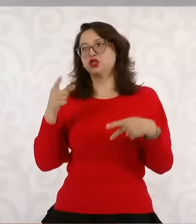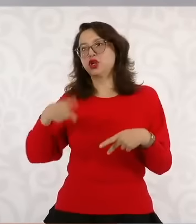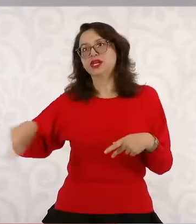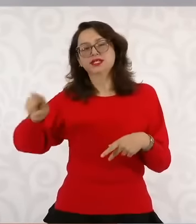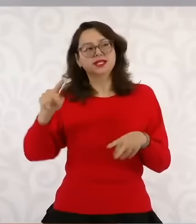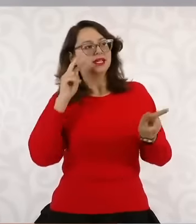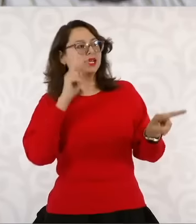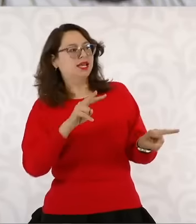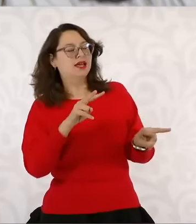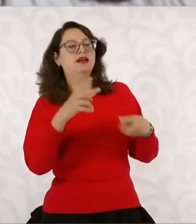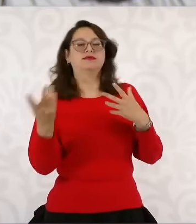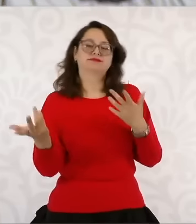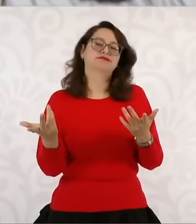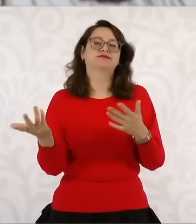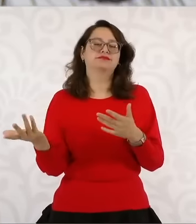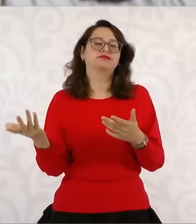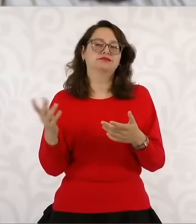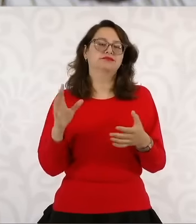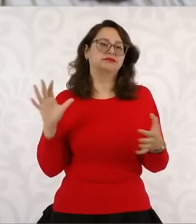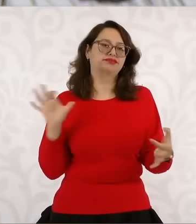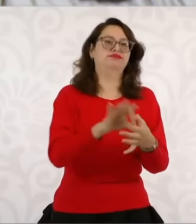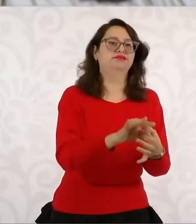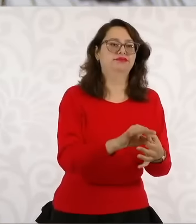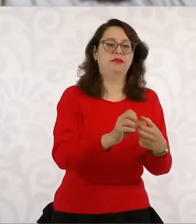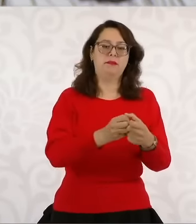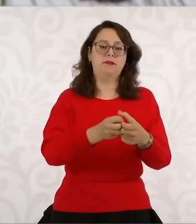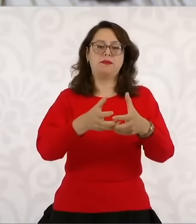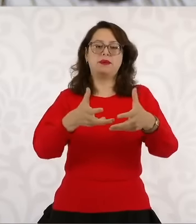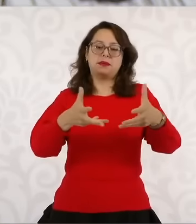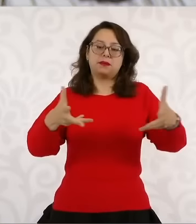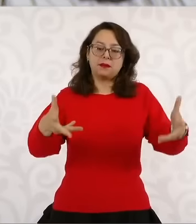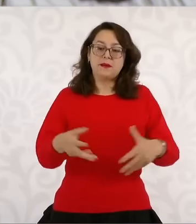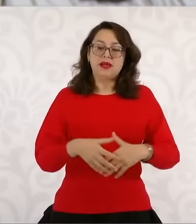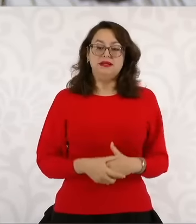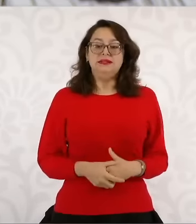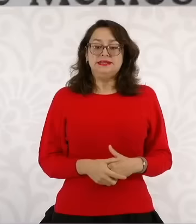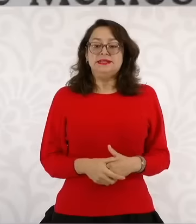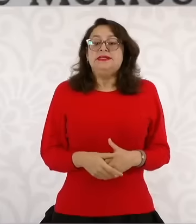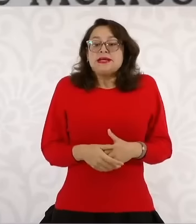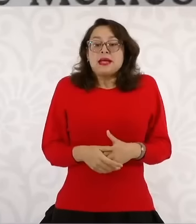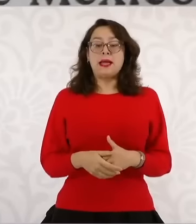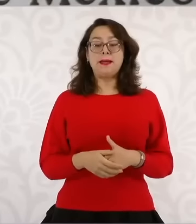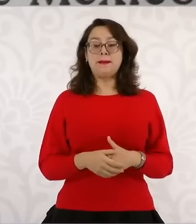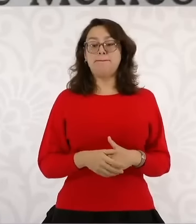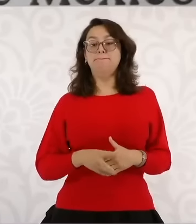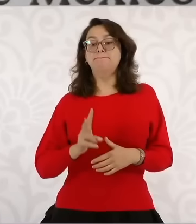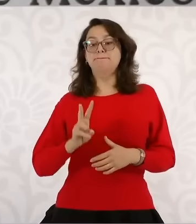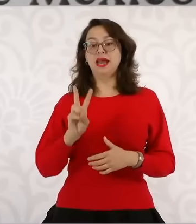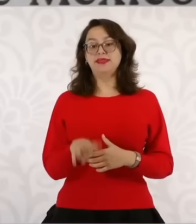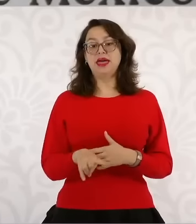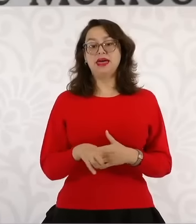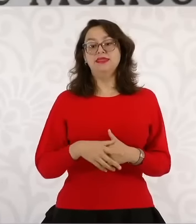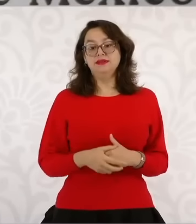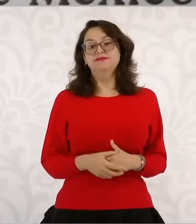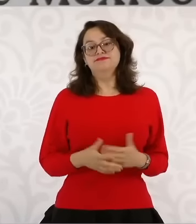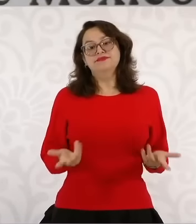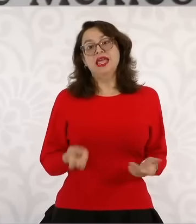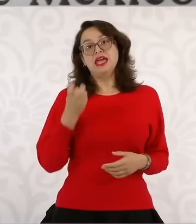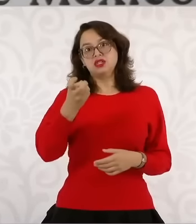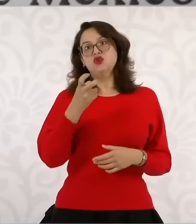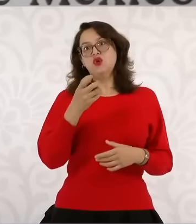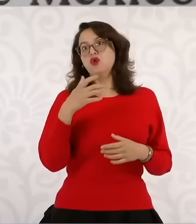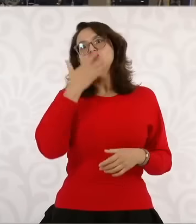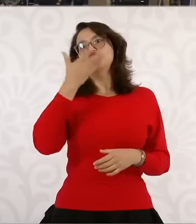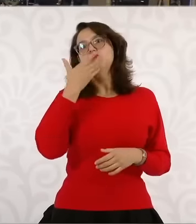para poderse vincular. Entonces, sí es una forma de actuación eh que además viene del extranjero.